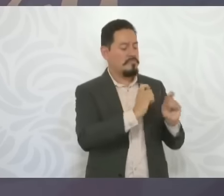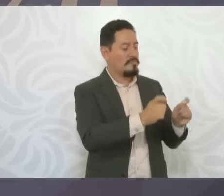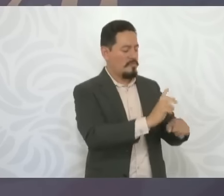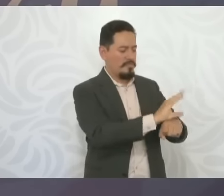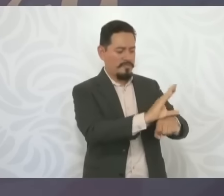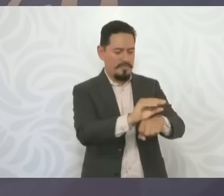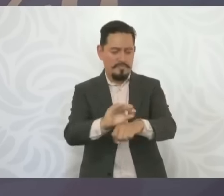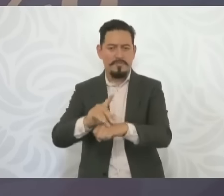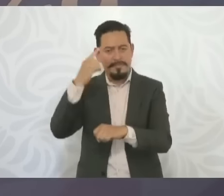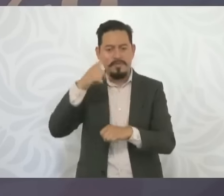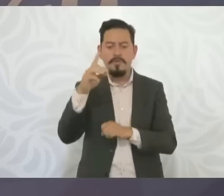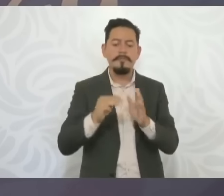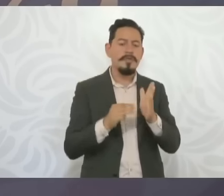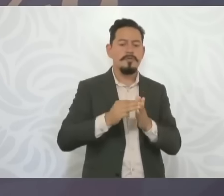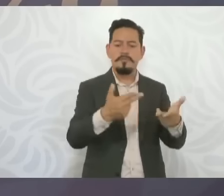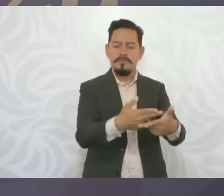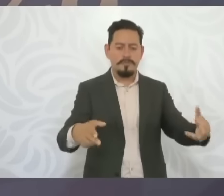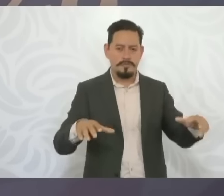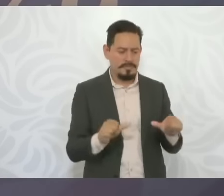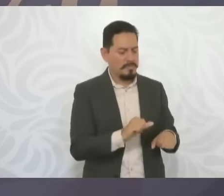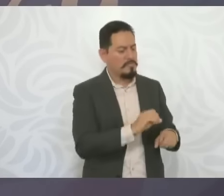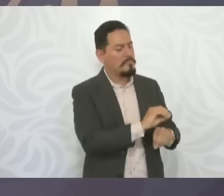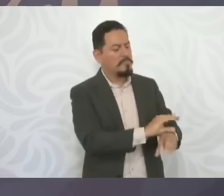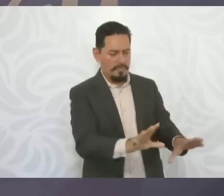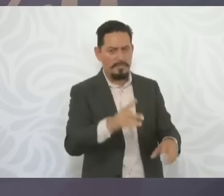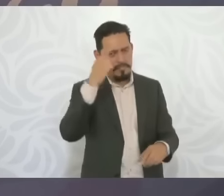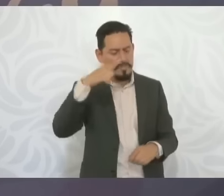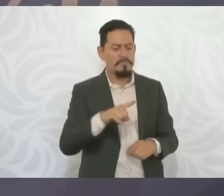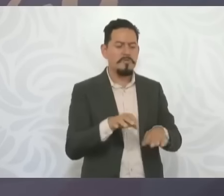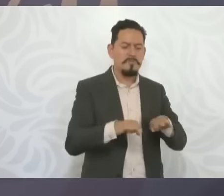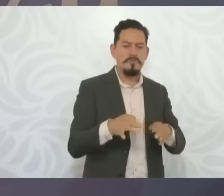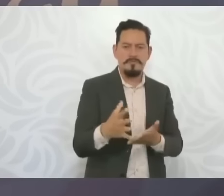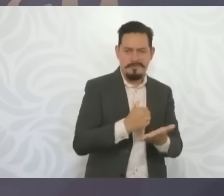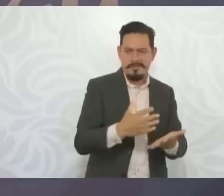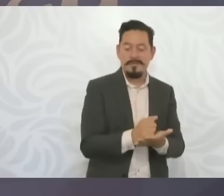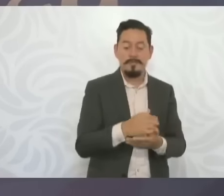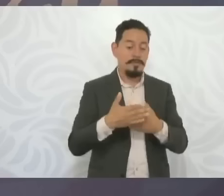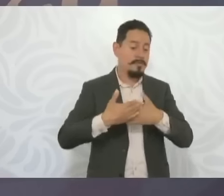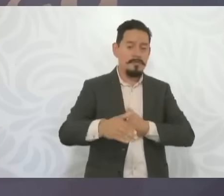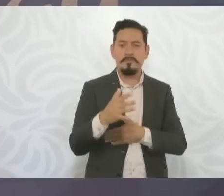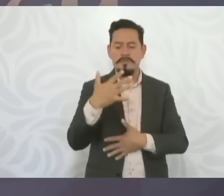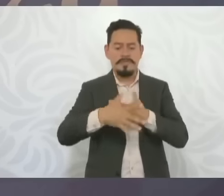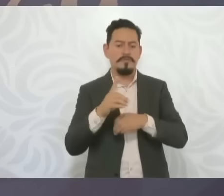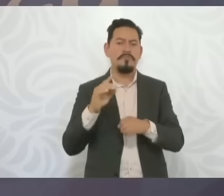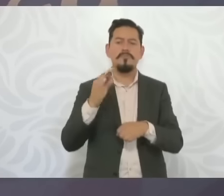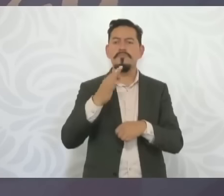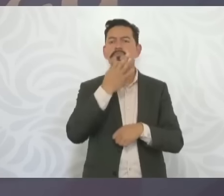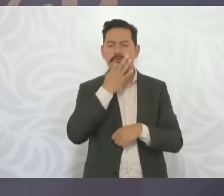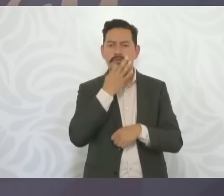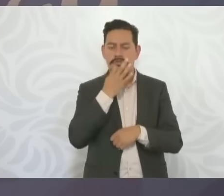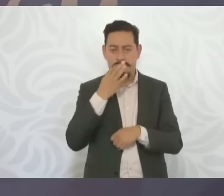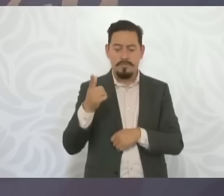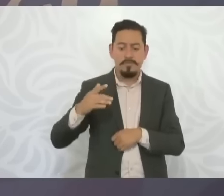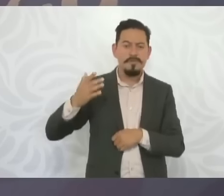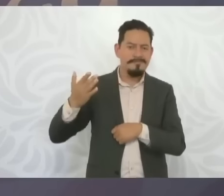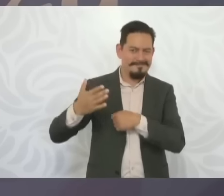hectáreas indebidamente acumuladas. Durante poco más de 15 minutos, el mensaje presidencial desnudó